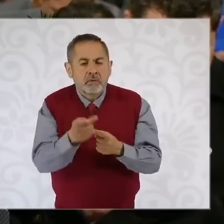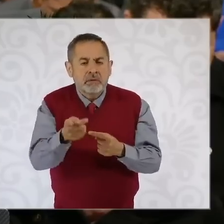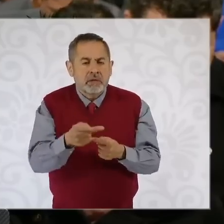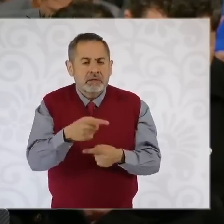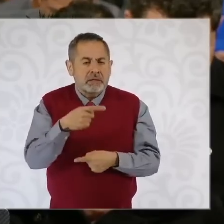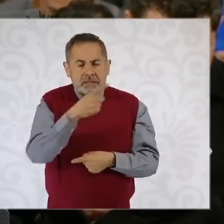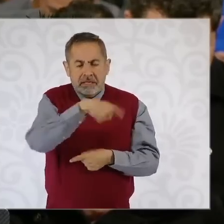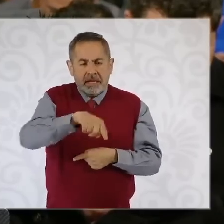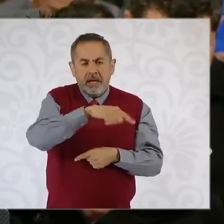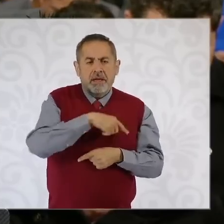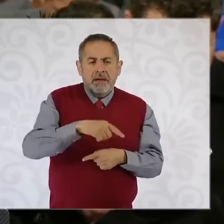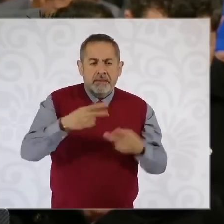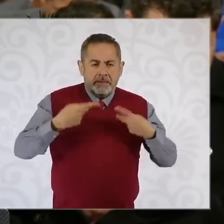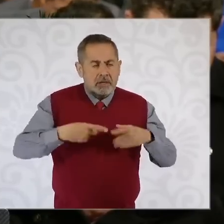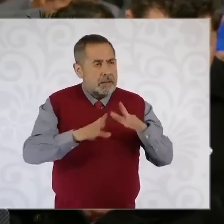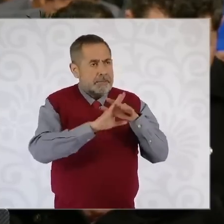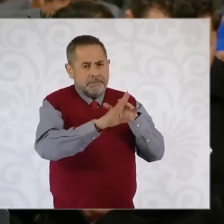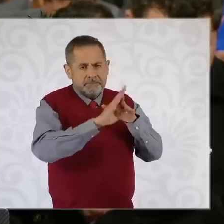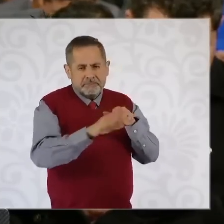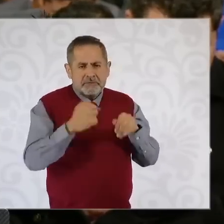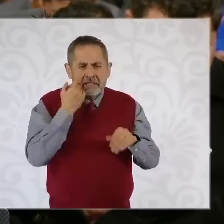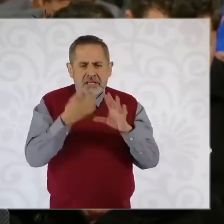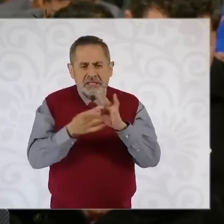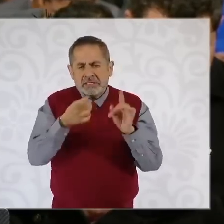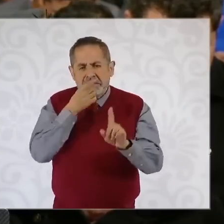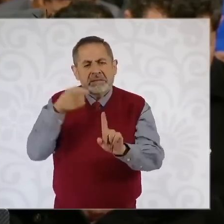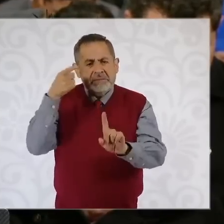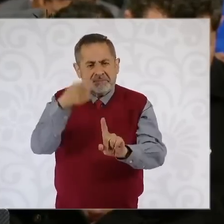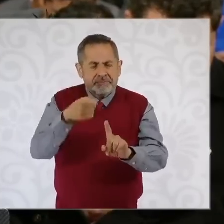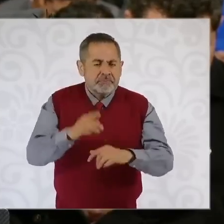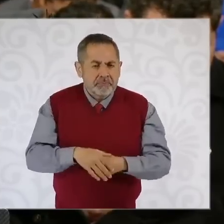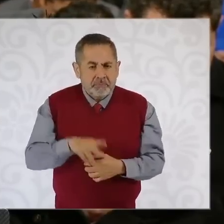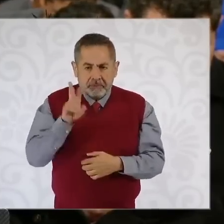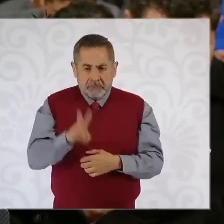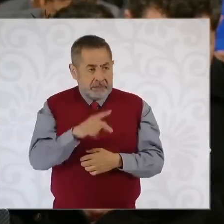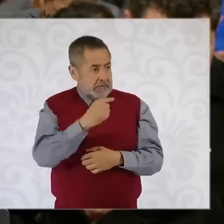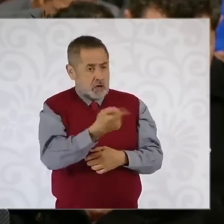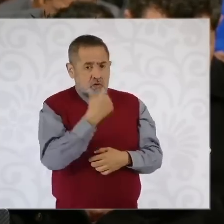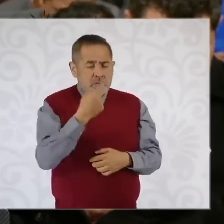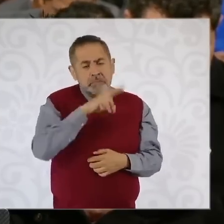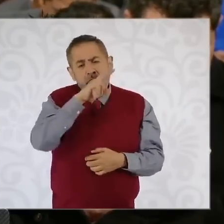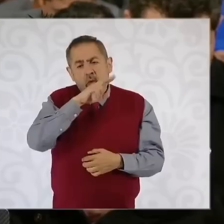migrantes le quieren realizar a usted presidenta porque está muy preocupados por las deportaciones